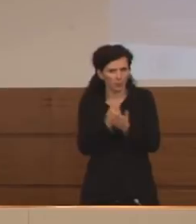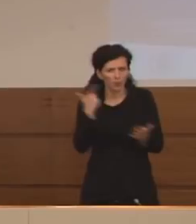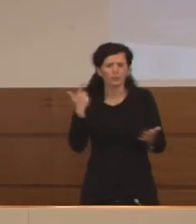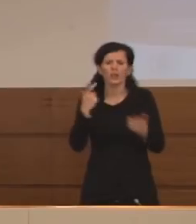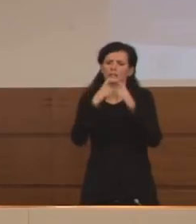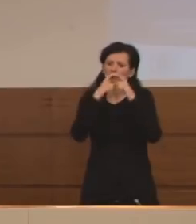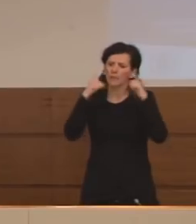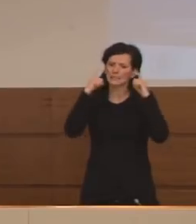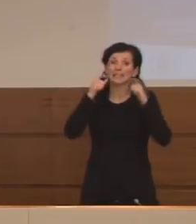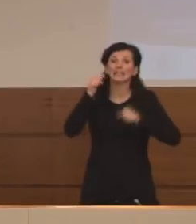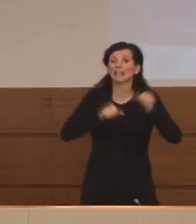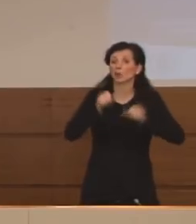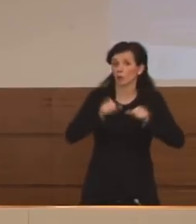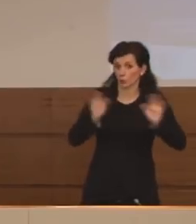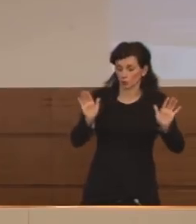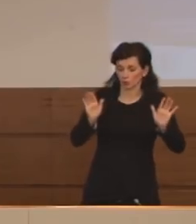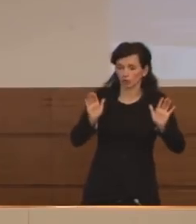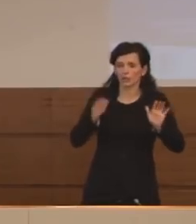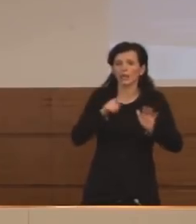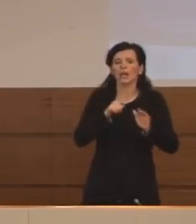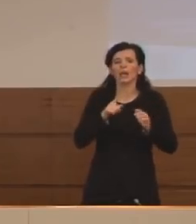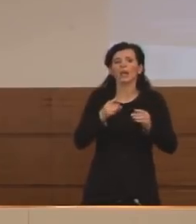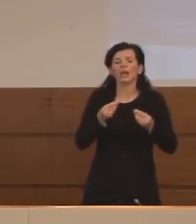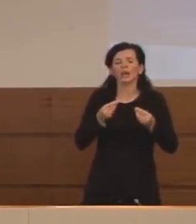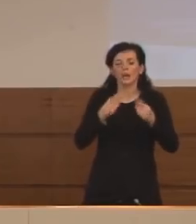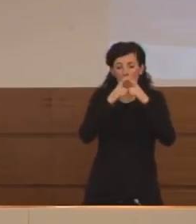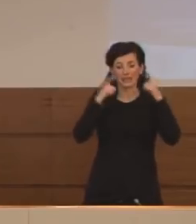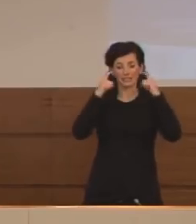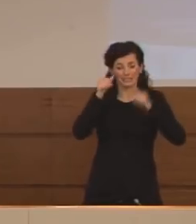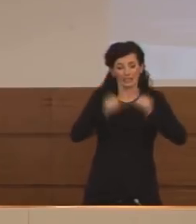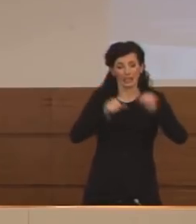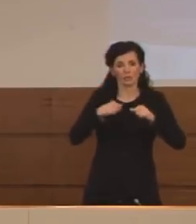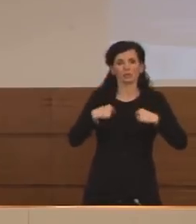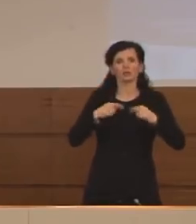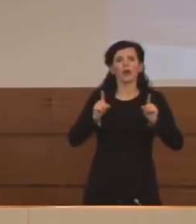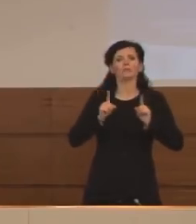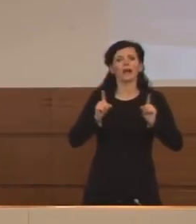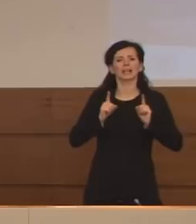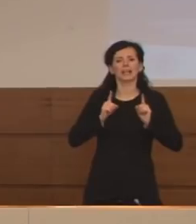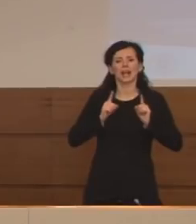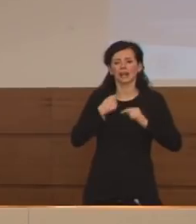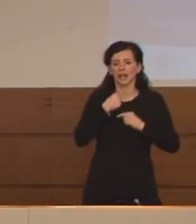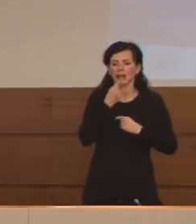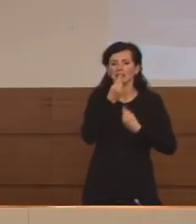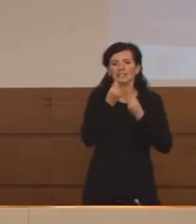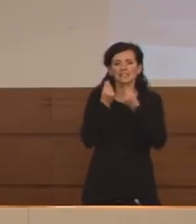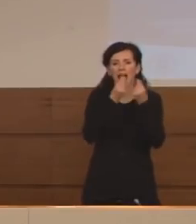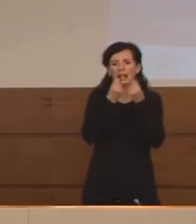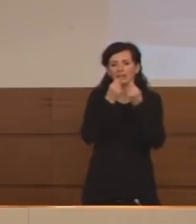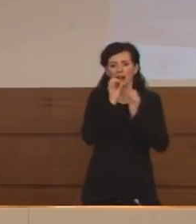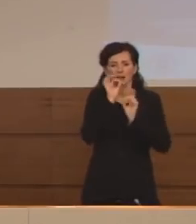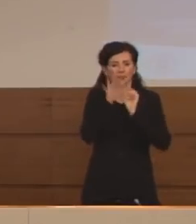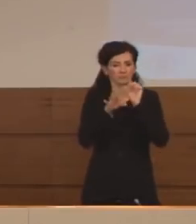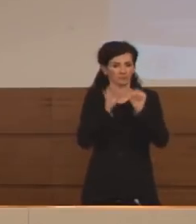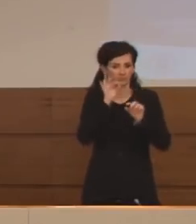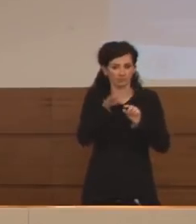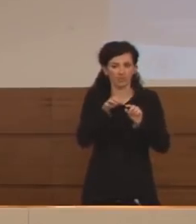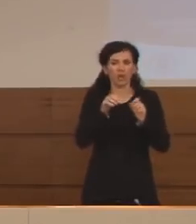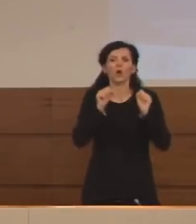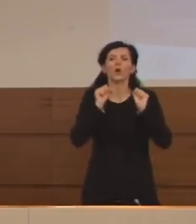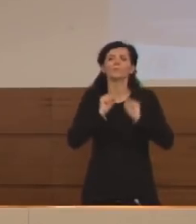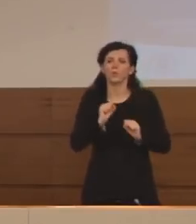nel fare da barriera alle goccioline di saliva che vengono emesse, per esempio da parte di una persona asintomatica.